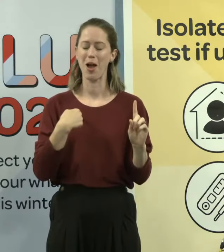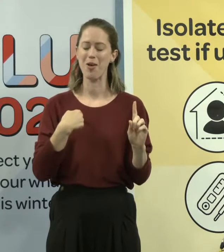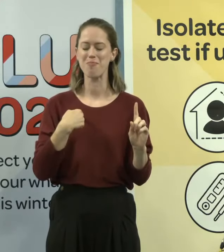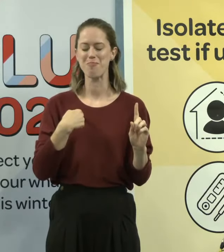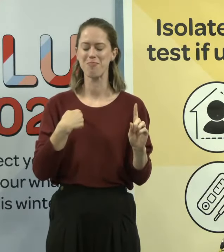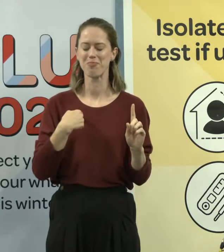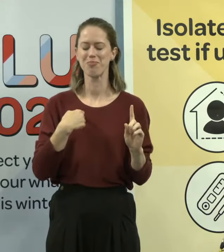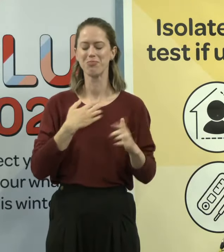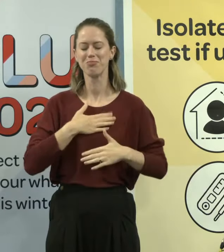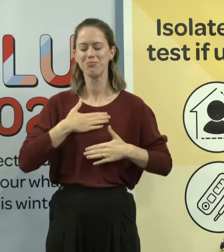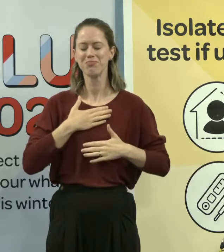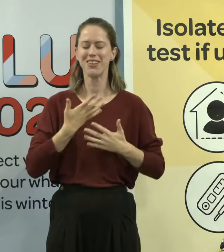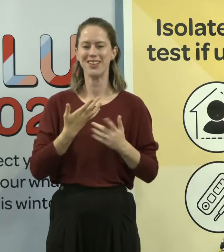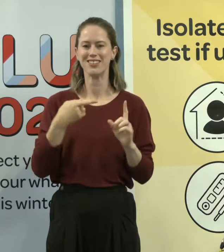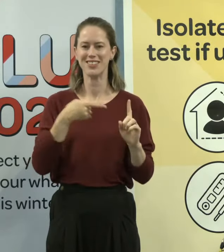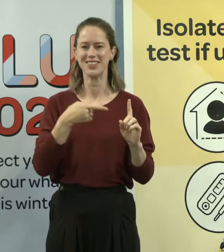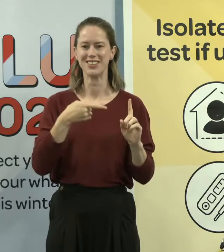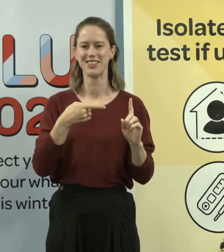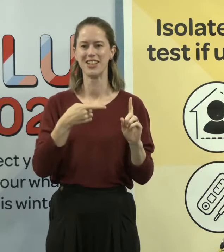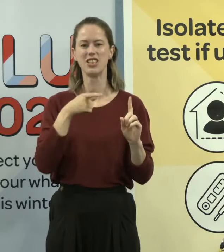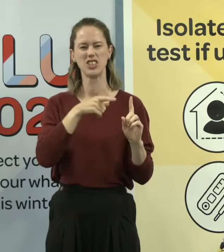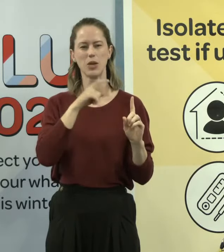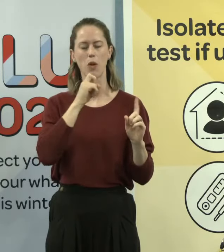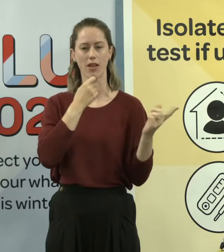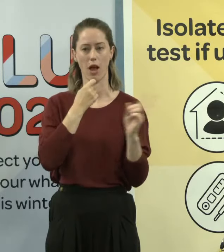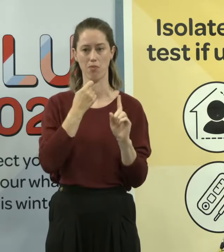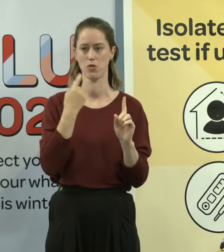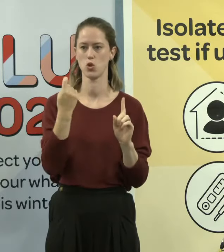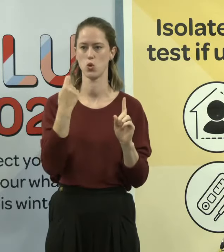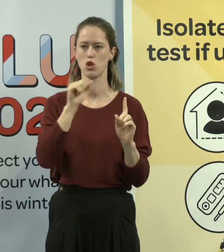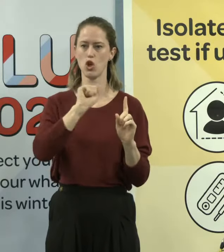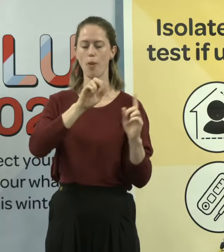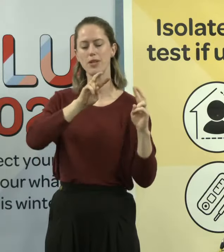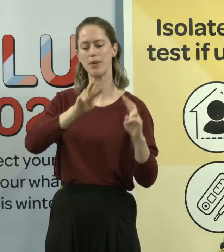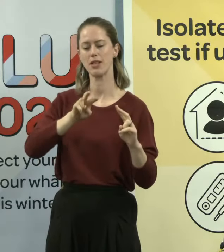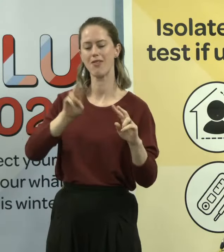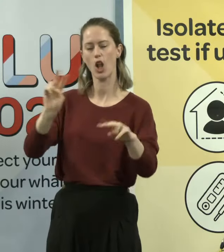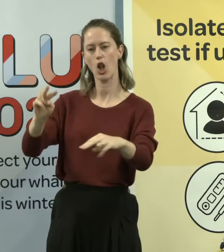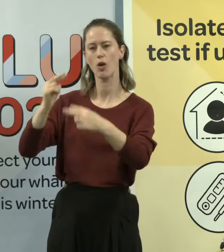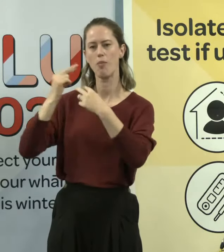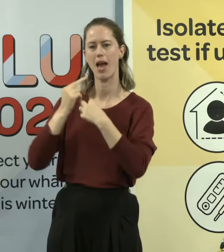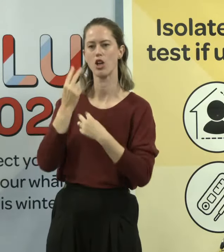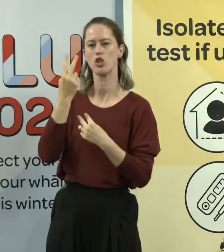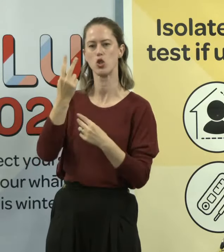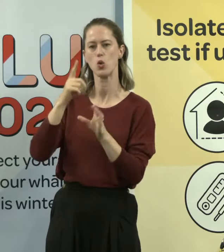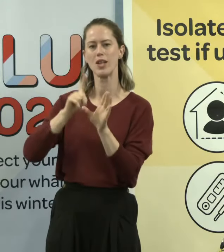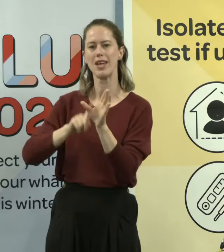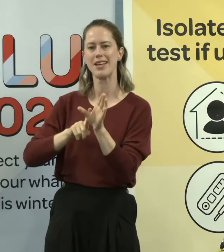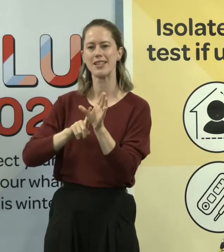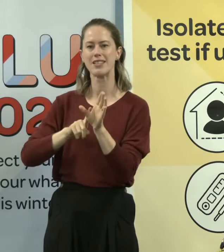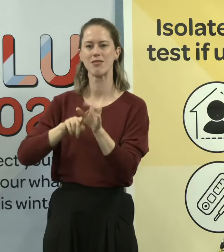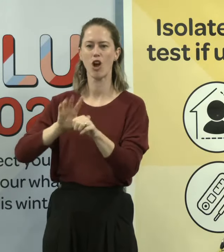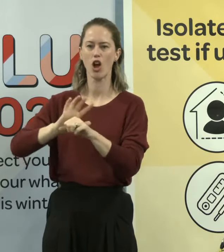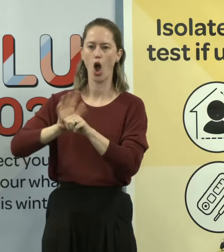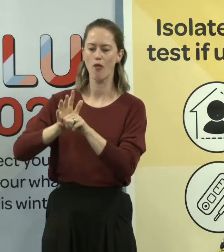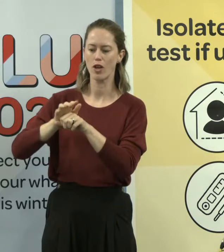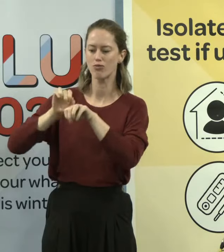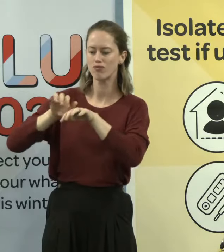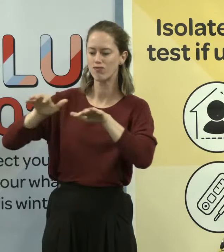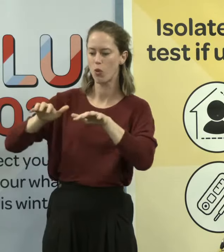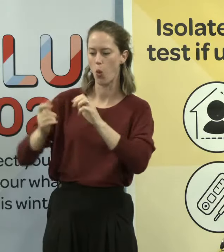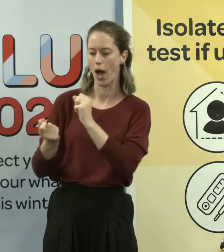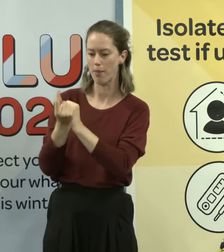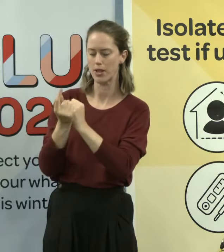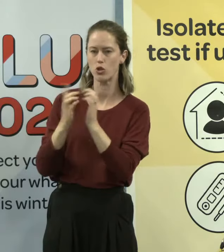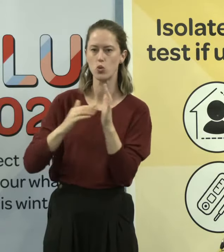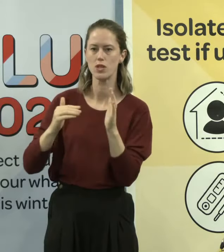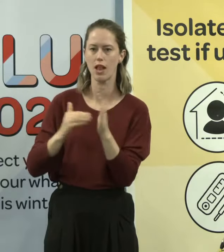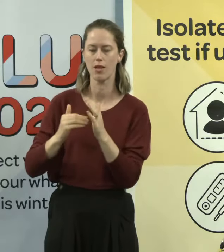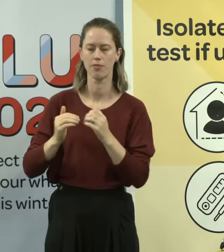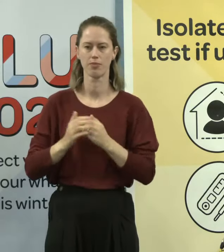te Hauora a te iwi, Takuta